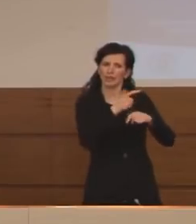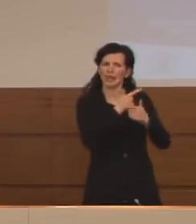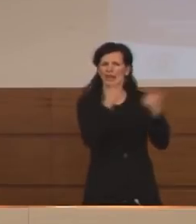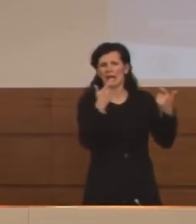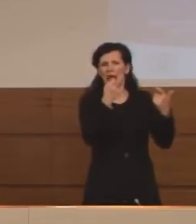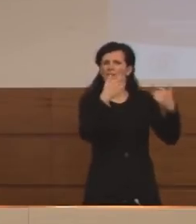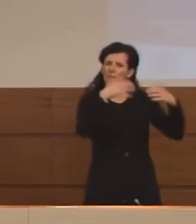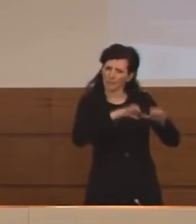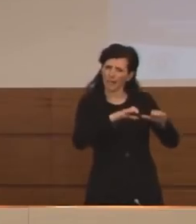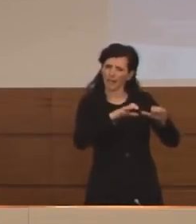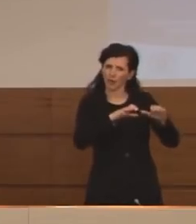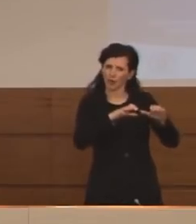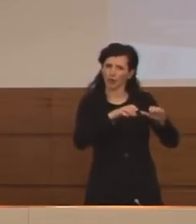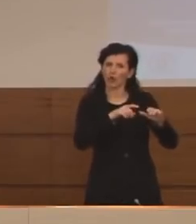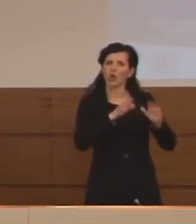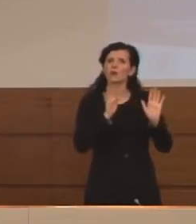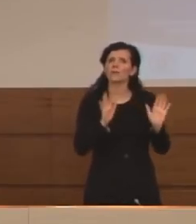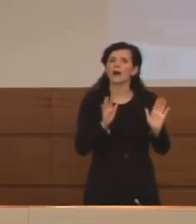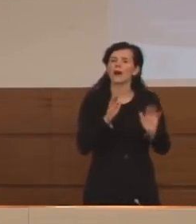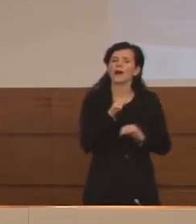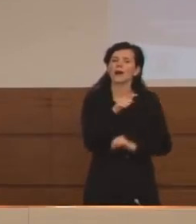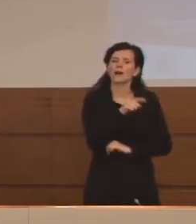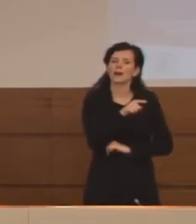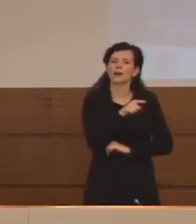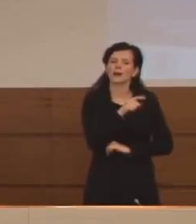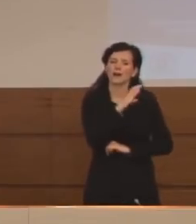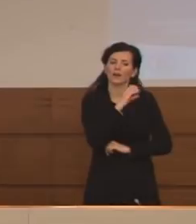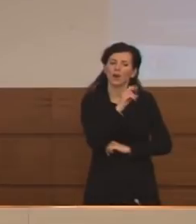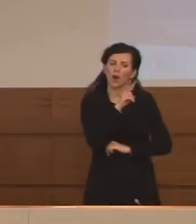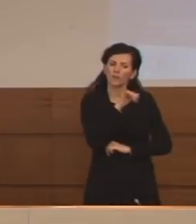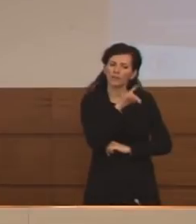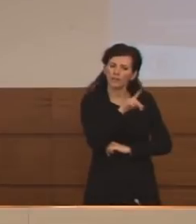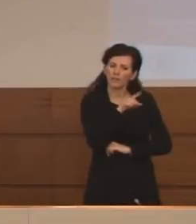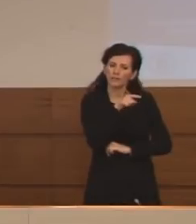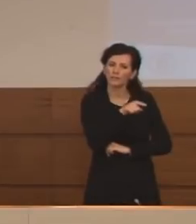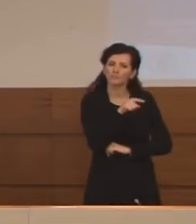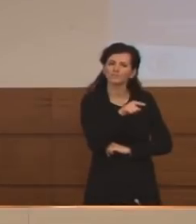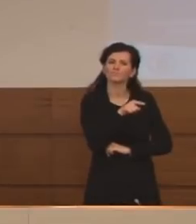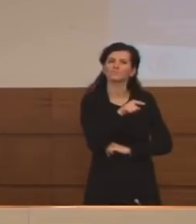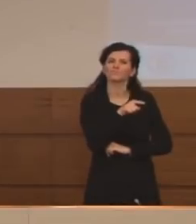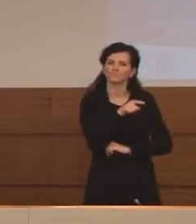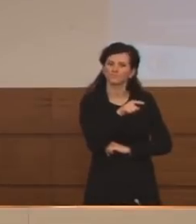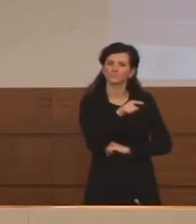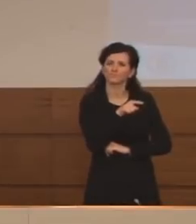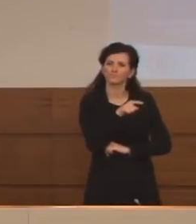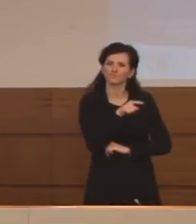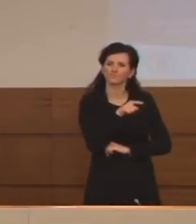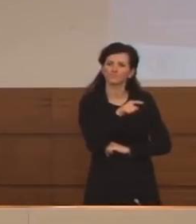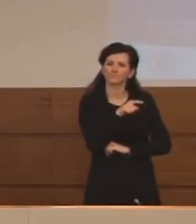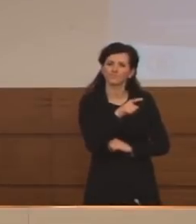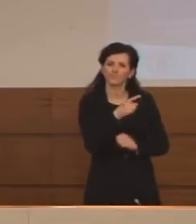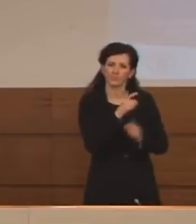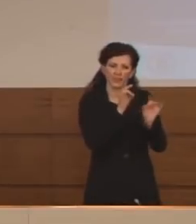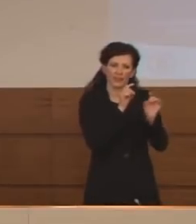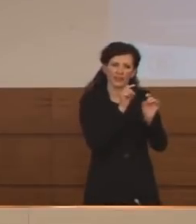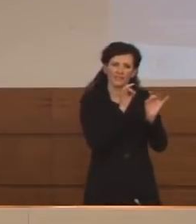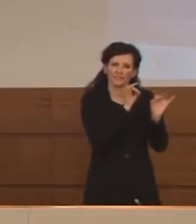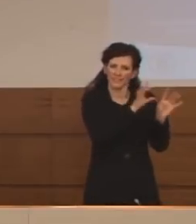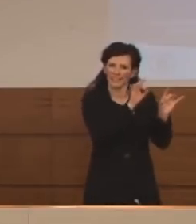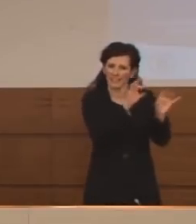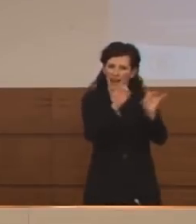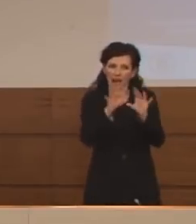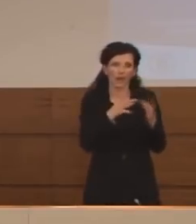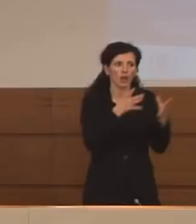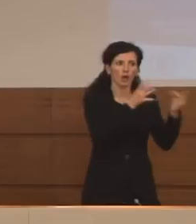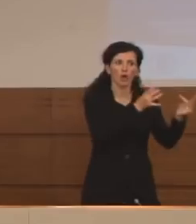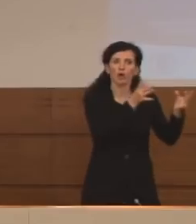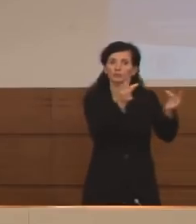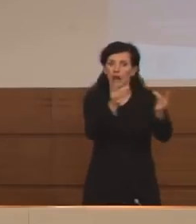che fa però? dà un massimo di escrezione virale, quindi di contagiosità, all'inizio